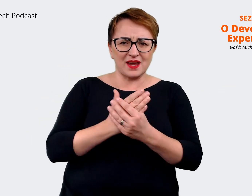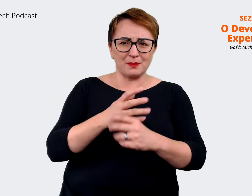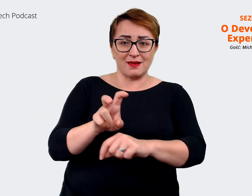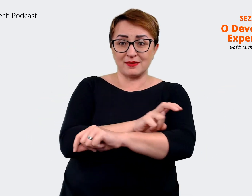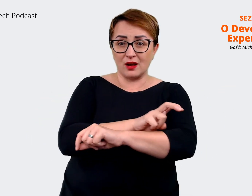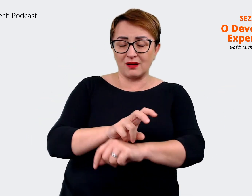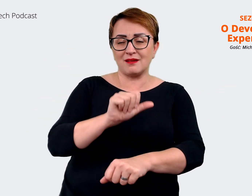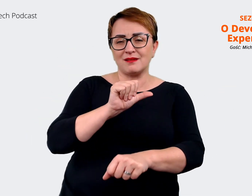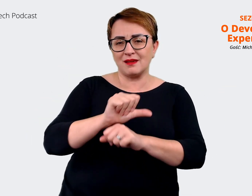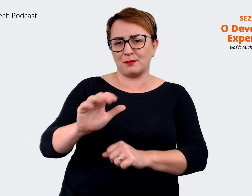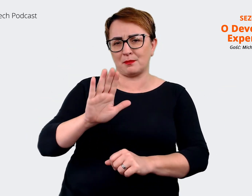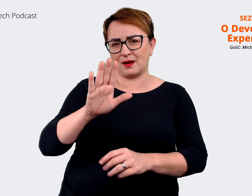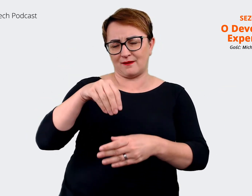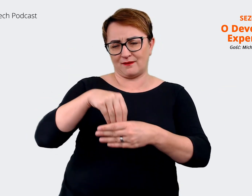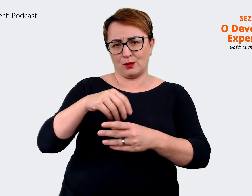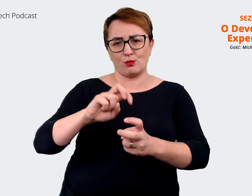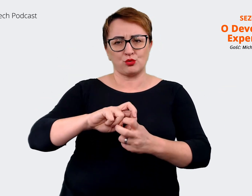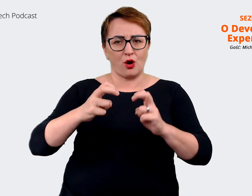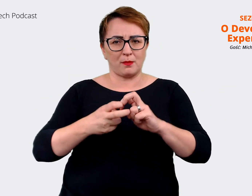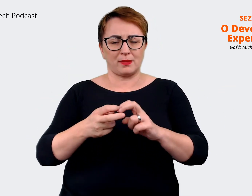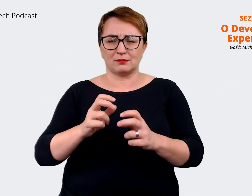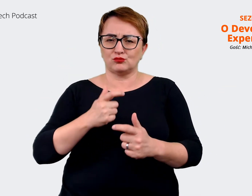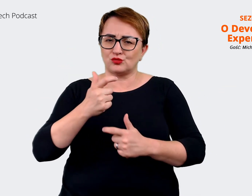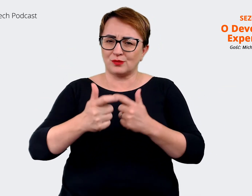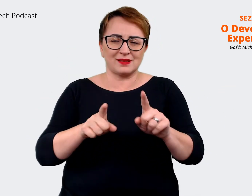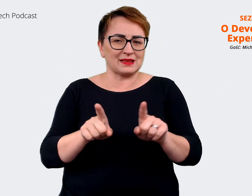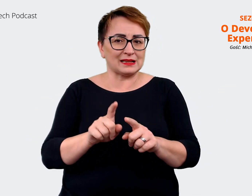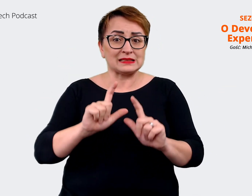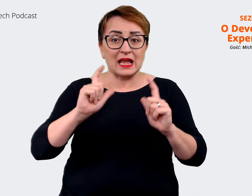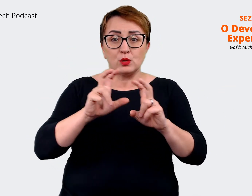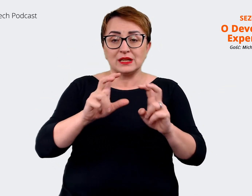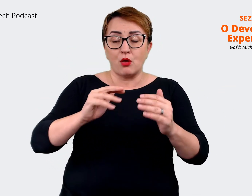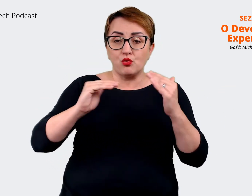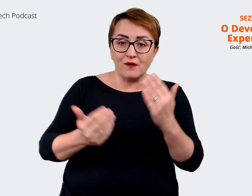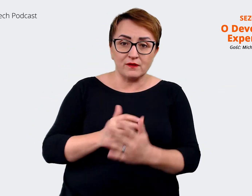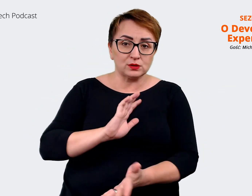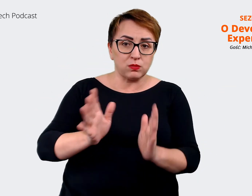też przez to przechodzi i co chwilę wychodzi z nowym sposobem na mierzenie. I my też właśnie